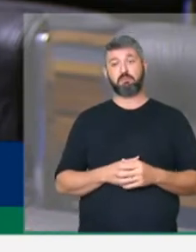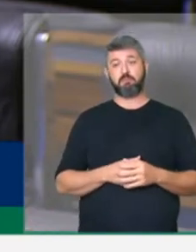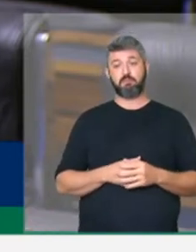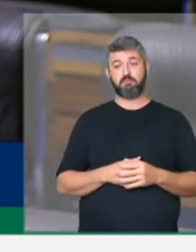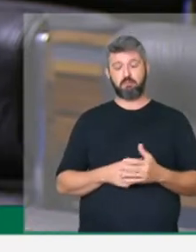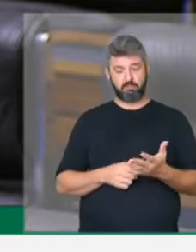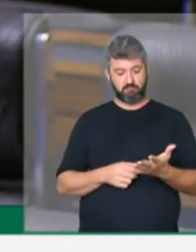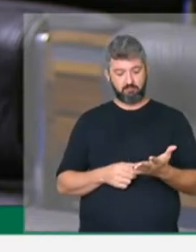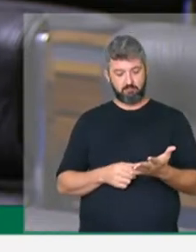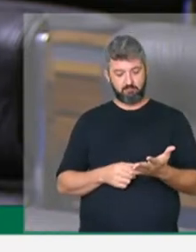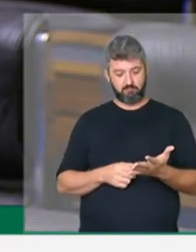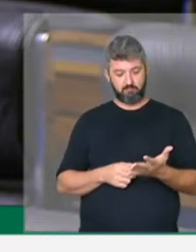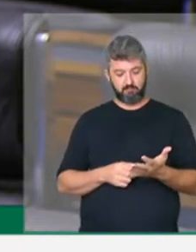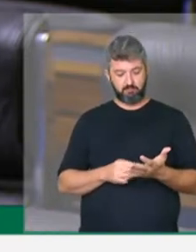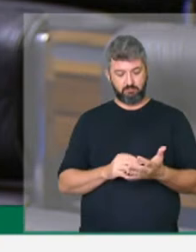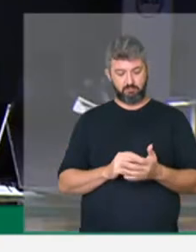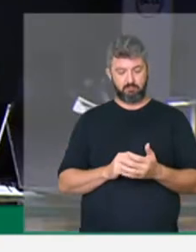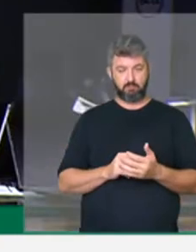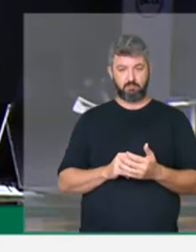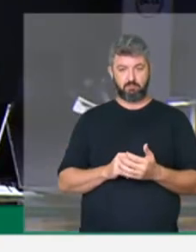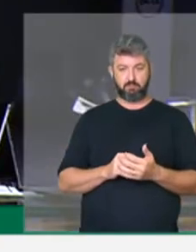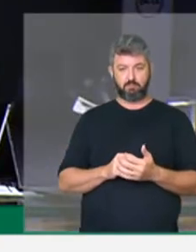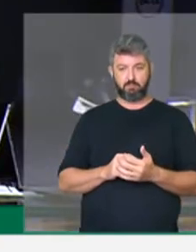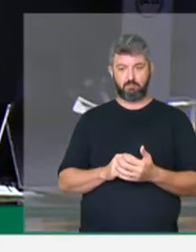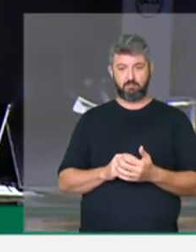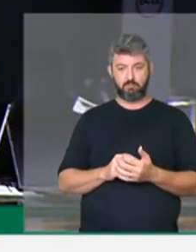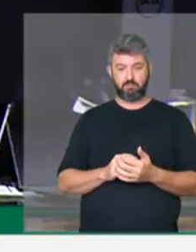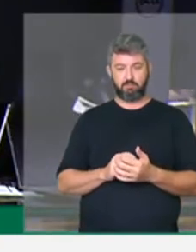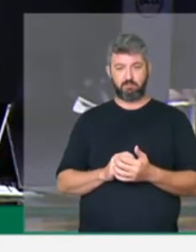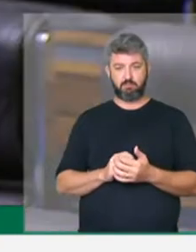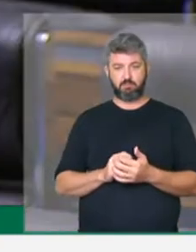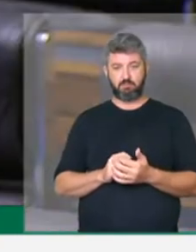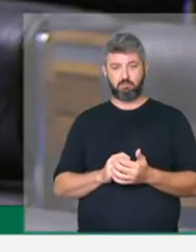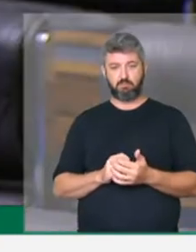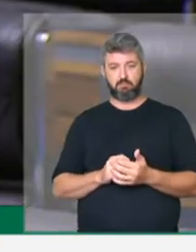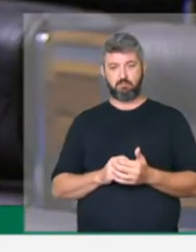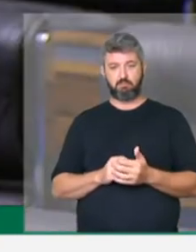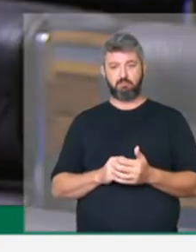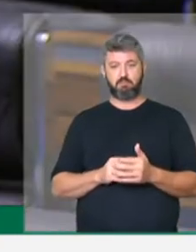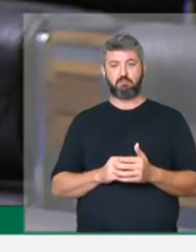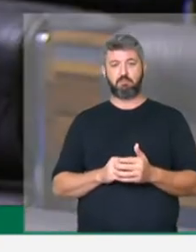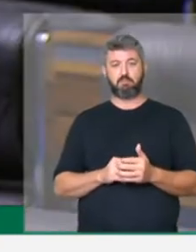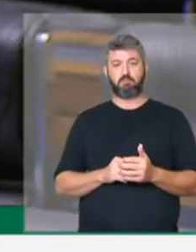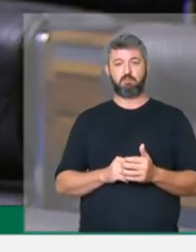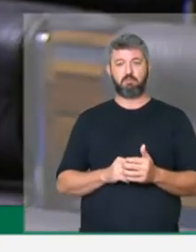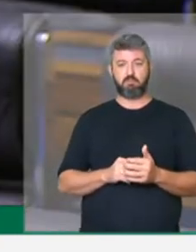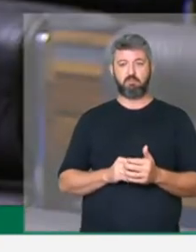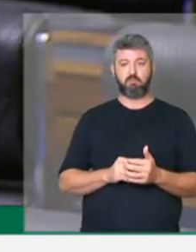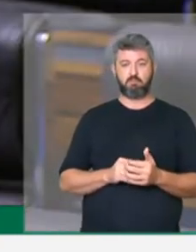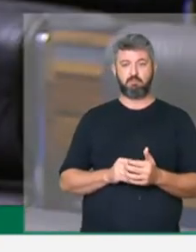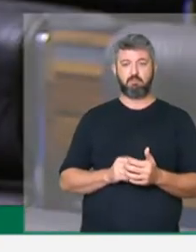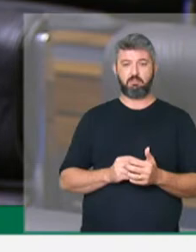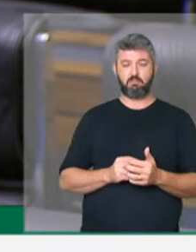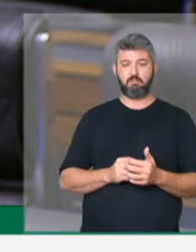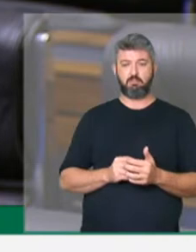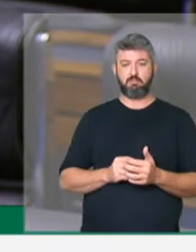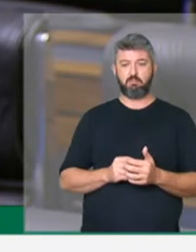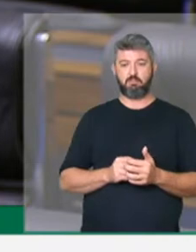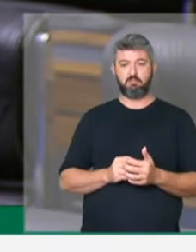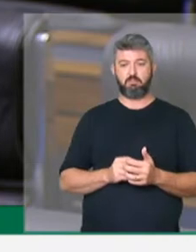INFLACIONÁRIO TOTALMENTE DESORDENADO. ACRESCENTADO ISSO, MULTAS E MUITAS VEZES ENCARGOS QUE TORNAVAM A INADIMPLÊNCIA AINDA UMA